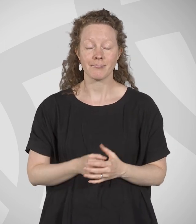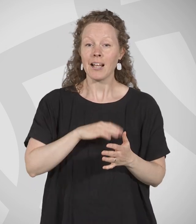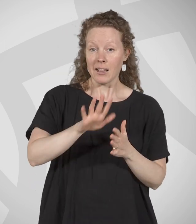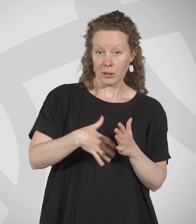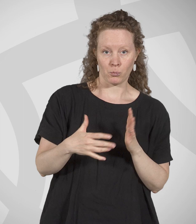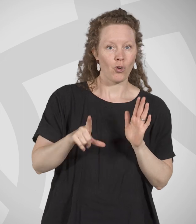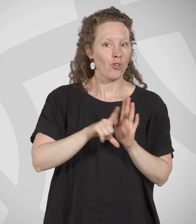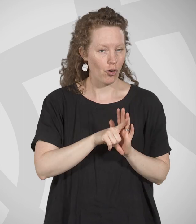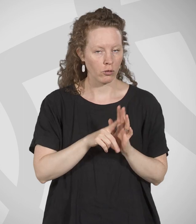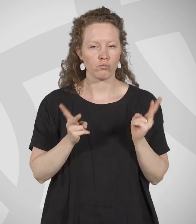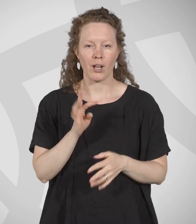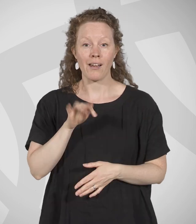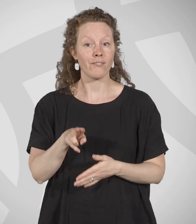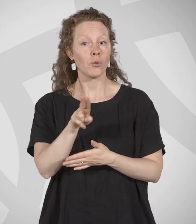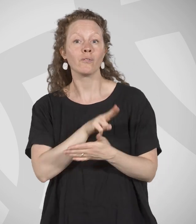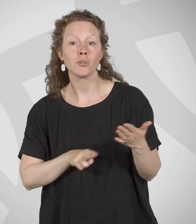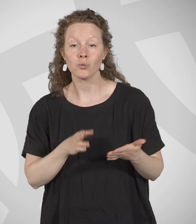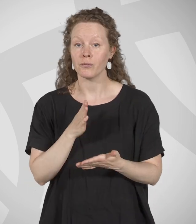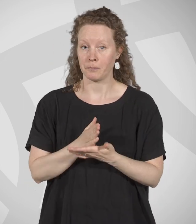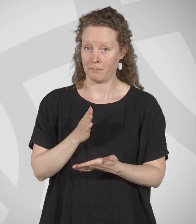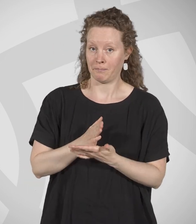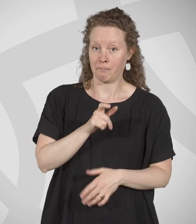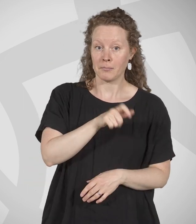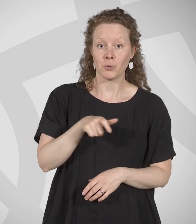De skyldigheter som fastställs i teckenspråkslagen och FN:s konvention -